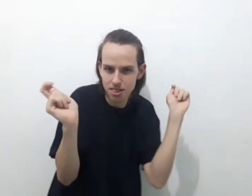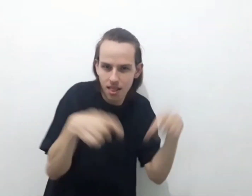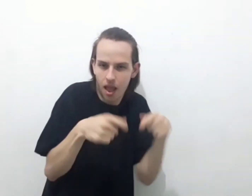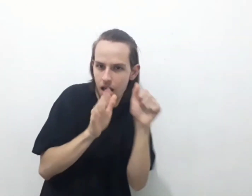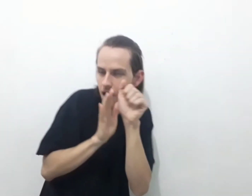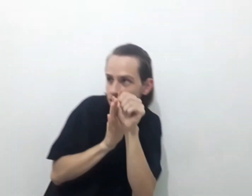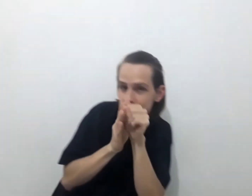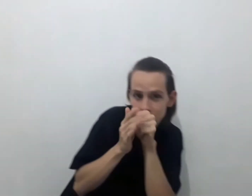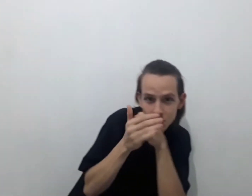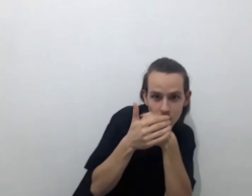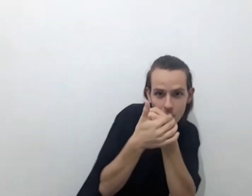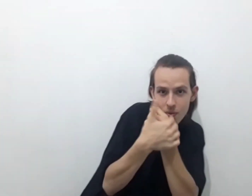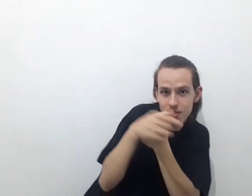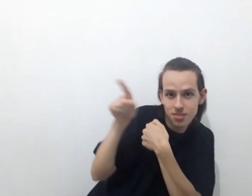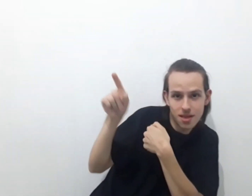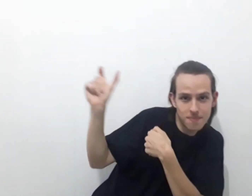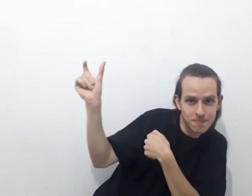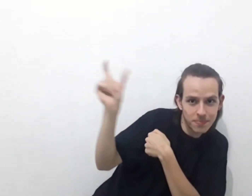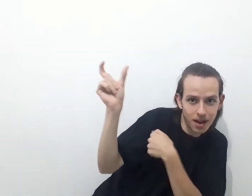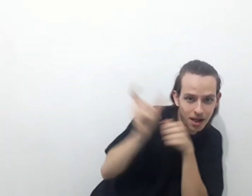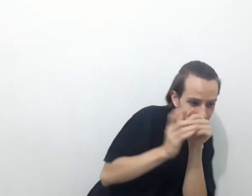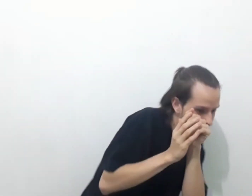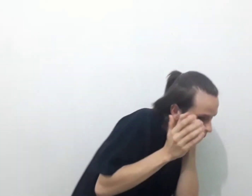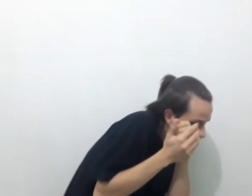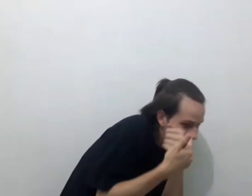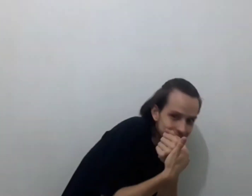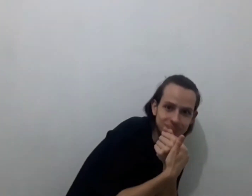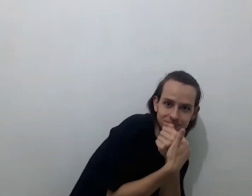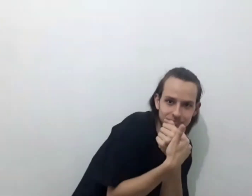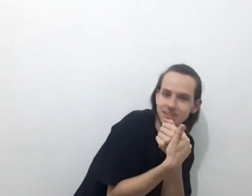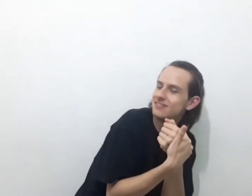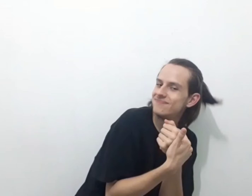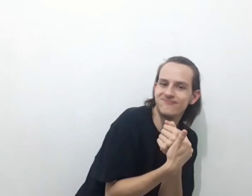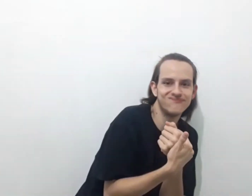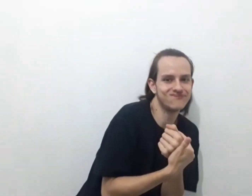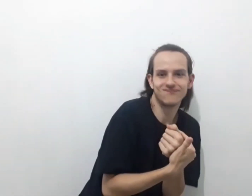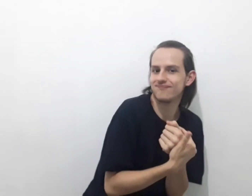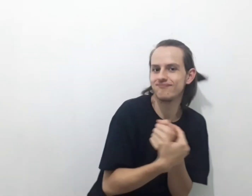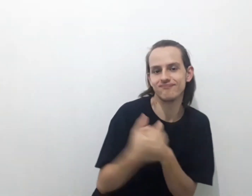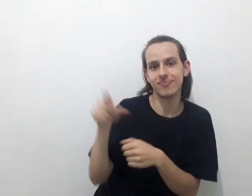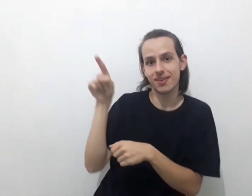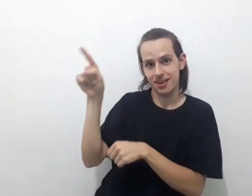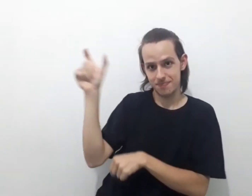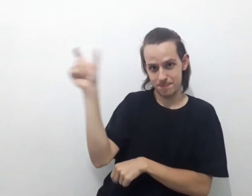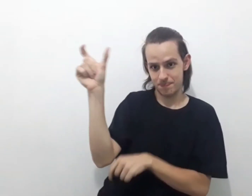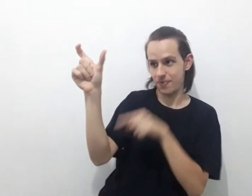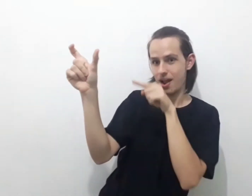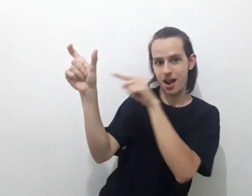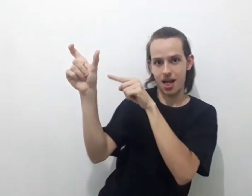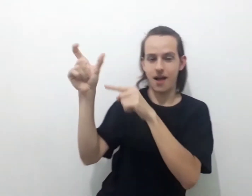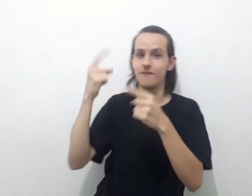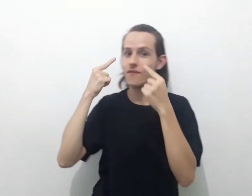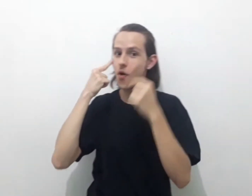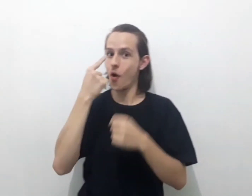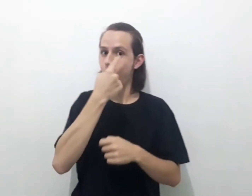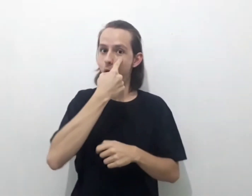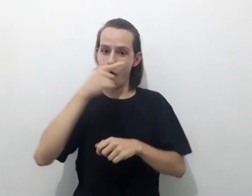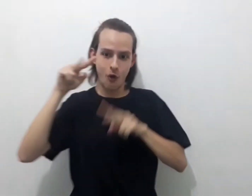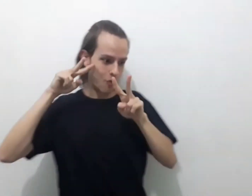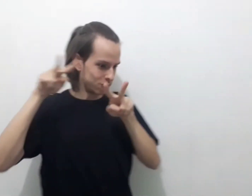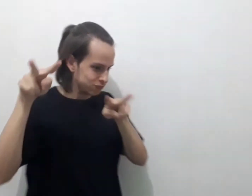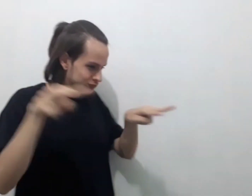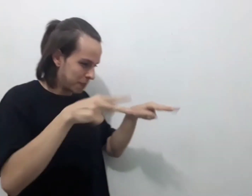(Hb 4,13) E não há criatura que possa ocultar-se diante dela. tudo está nu